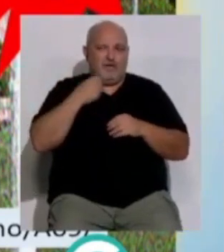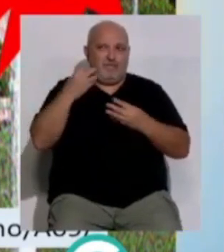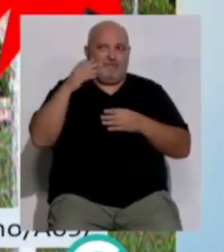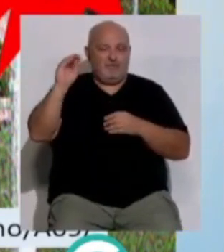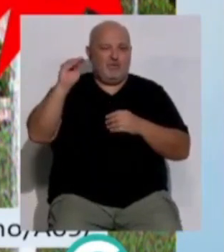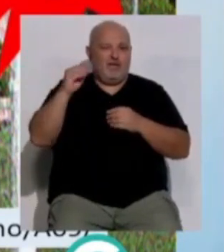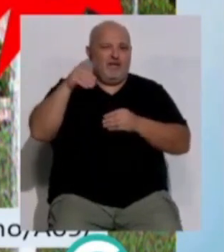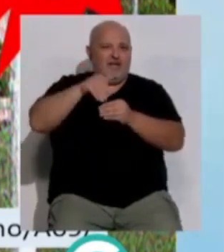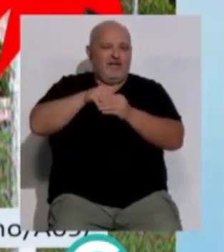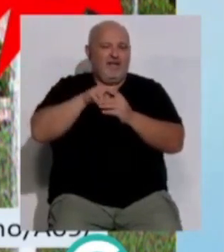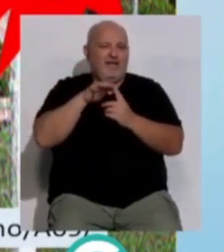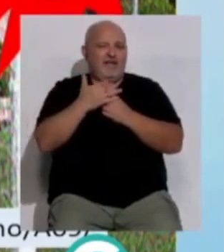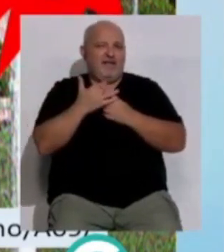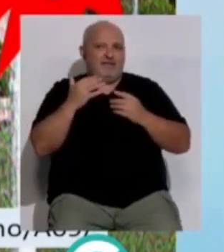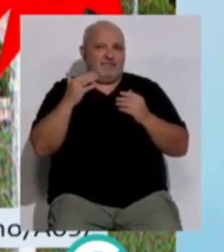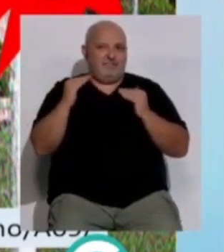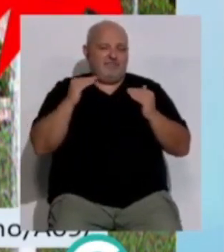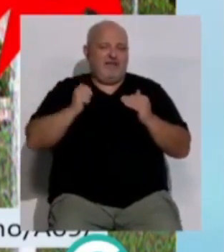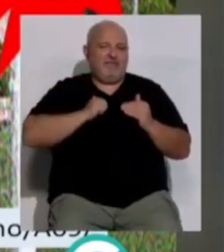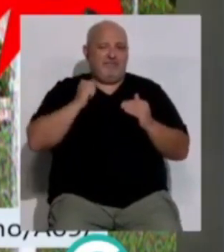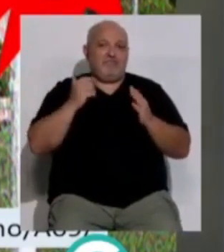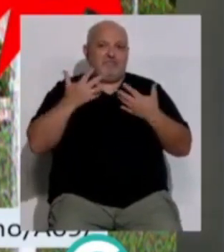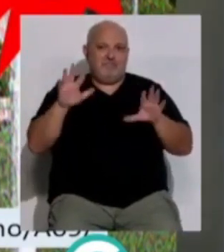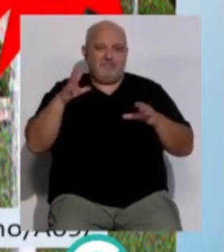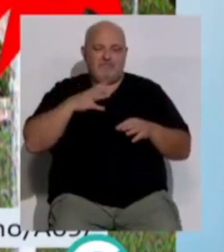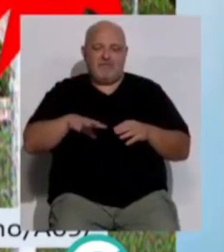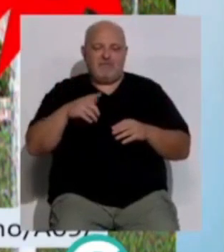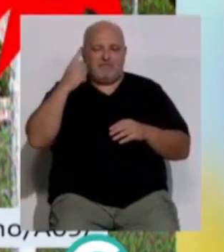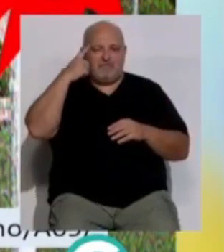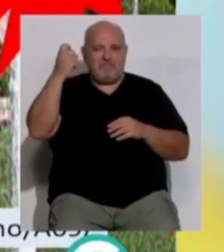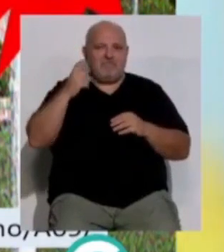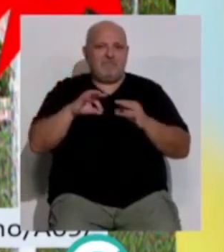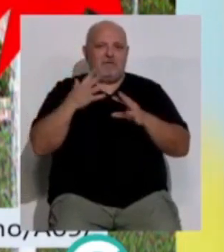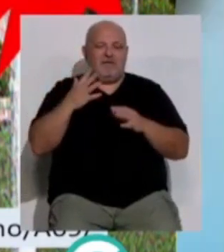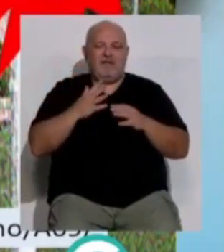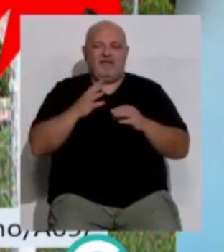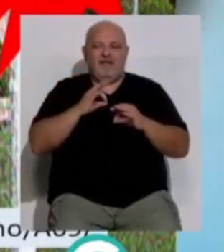de que allí la situación como está Italia al final fíjate la suerte de paro que pudiera volver aquí